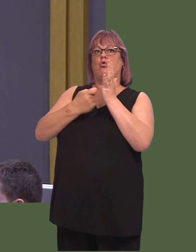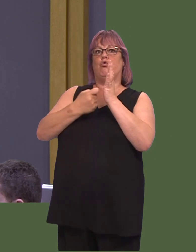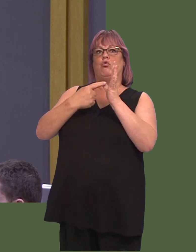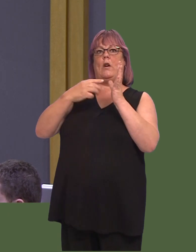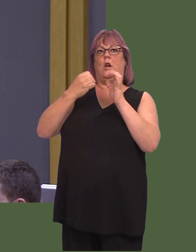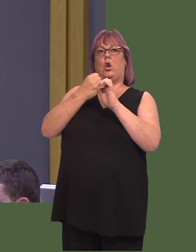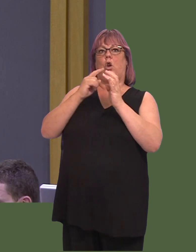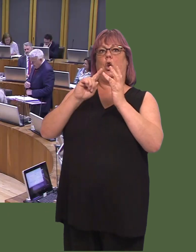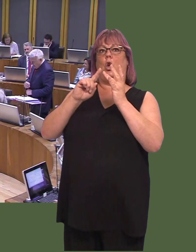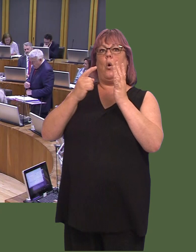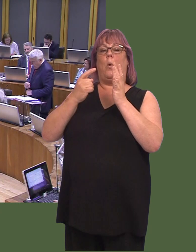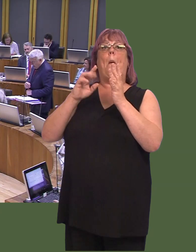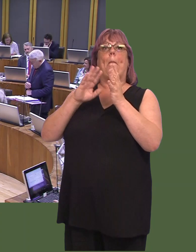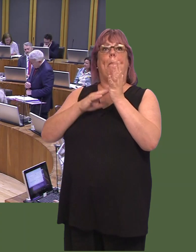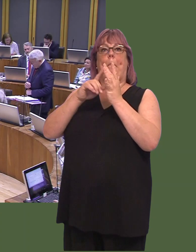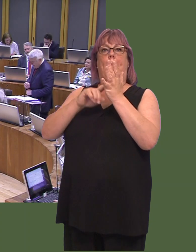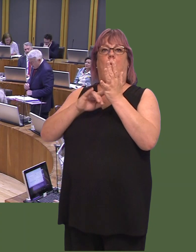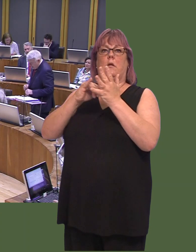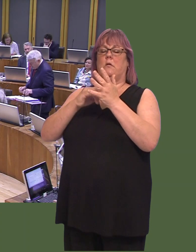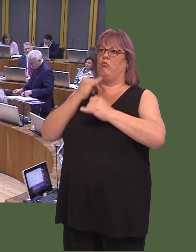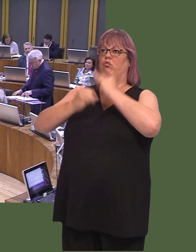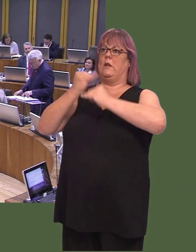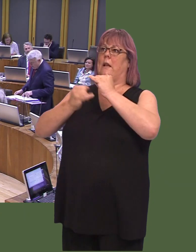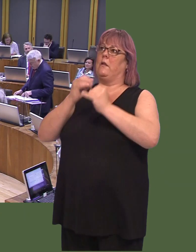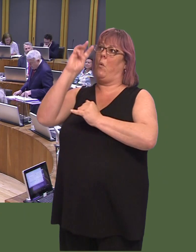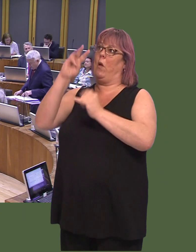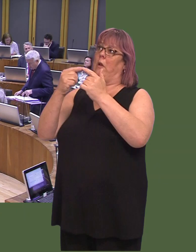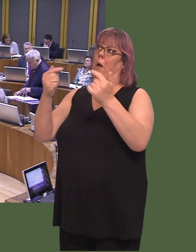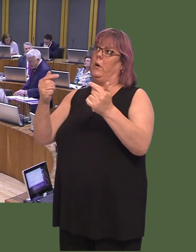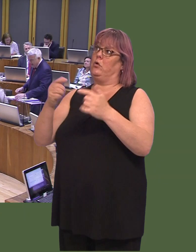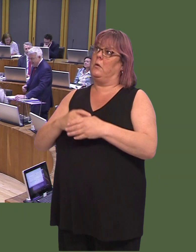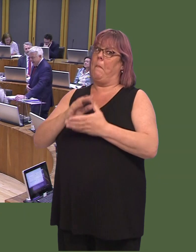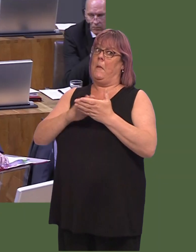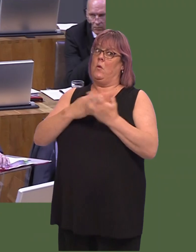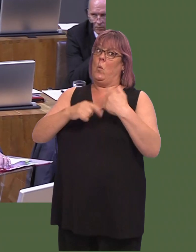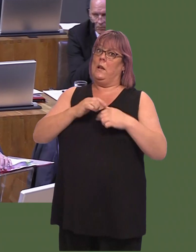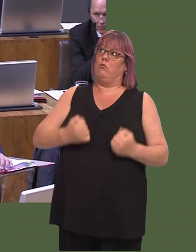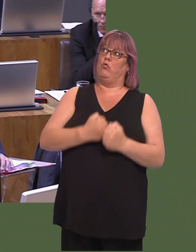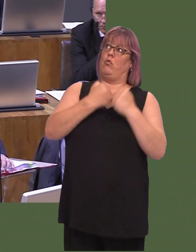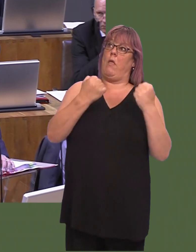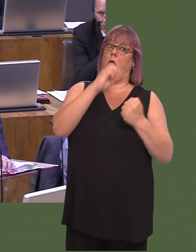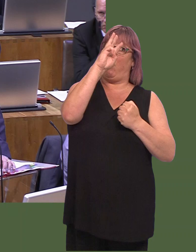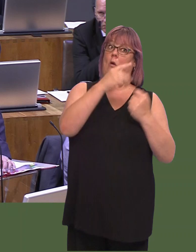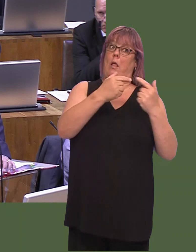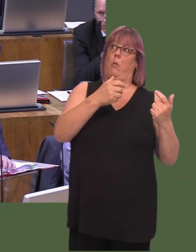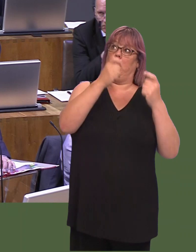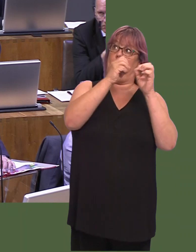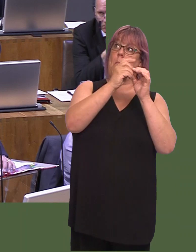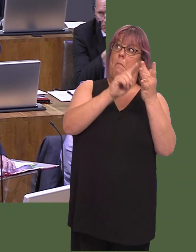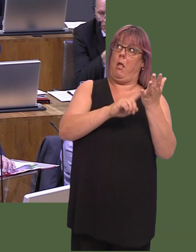hi, wrth gwrsóa phawb arall, rwy'n gobeithio, yn y Siambr hon. Nod y Bil yw cryfhau'r strwythur cyfreithiol ynglyn ‚'r iaith Gymraeg, nid ei wanhau.